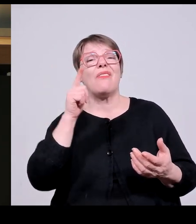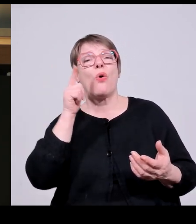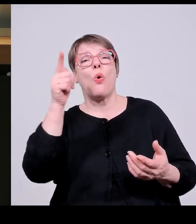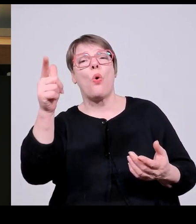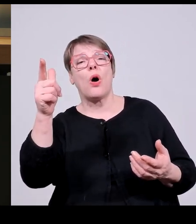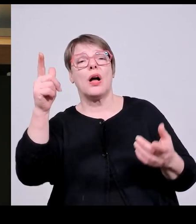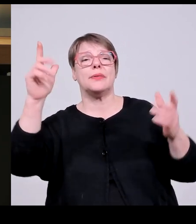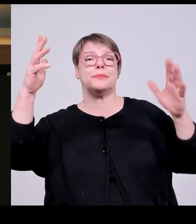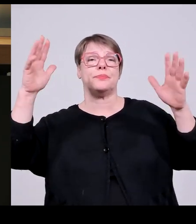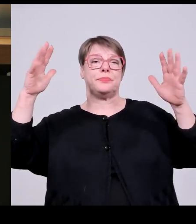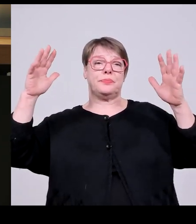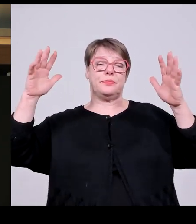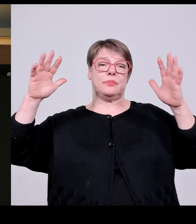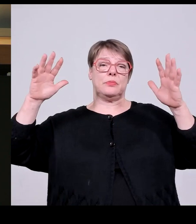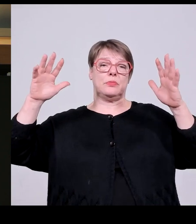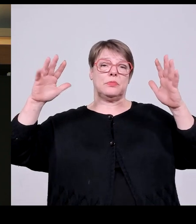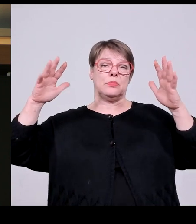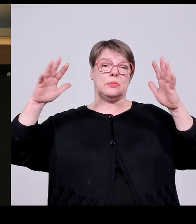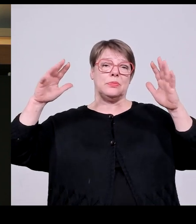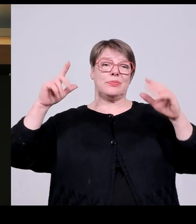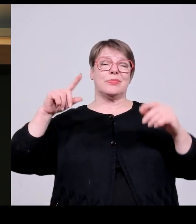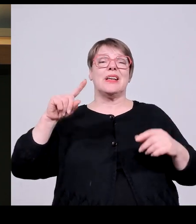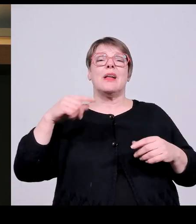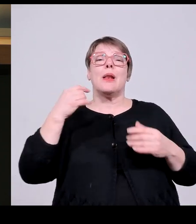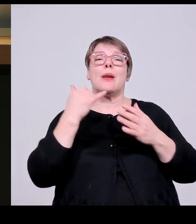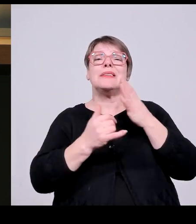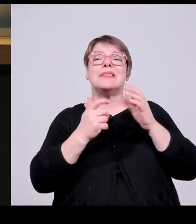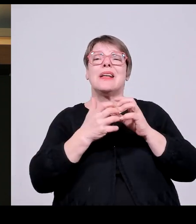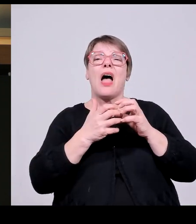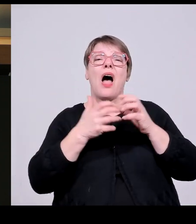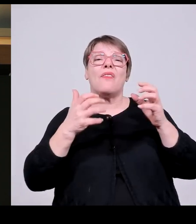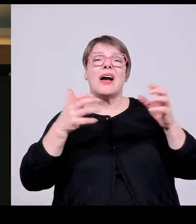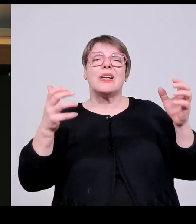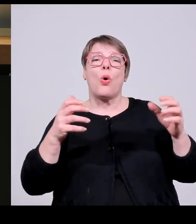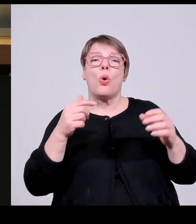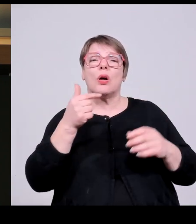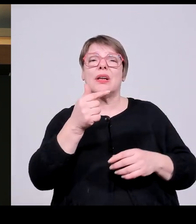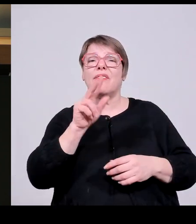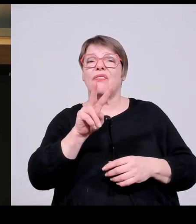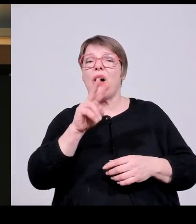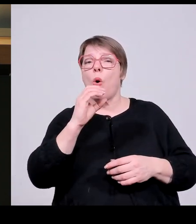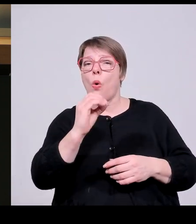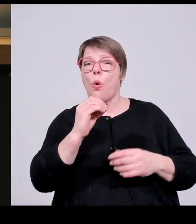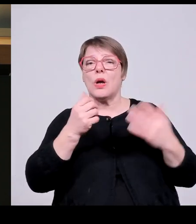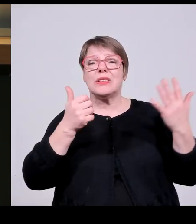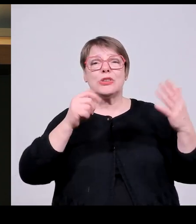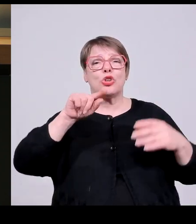Dieser Antrag ist genau richtig. Wir wollen auch wieder, Herr Abgeordneter, Ralph Schneider als völlig zu Recht, sagte natürlich